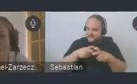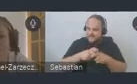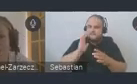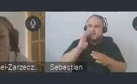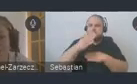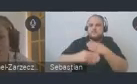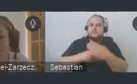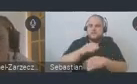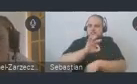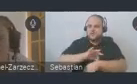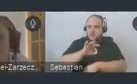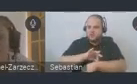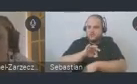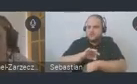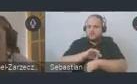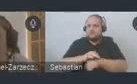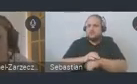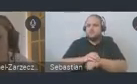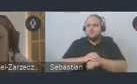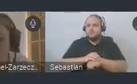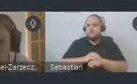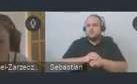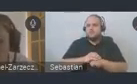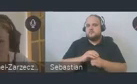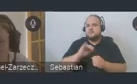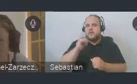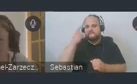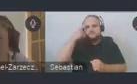potem robiłam takie projekty związane z laboratorium wspomnień.